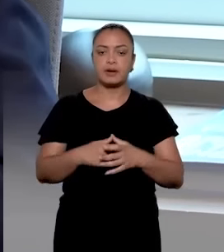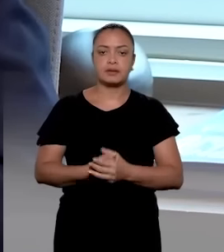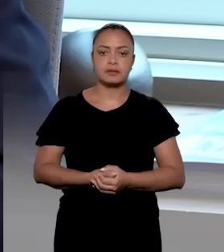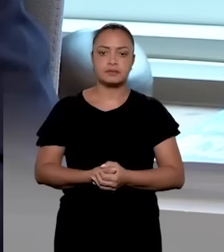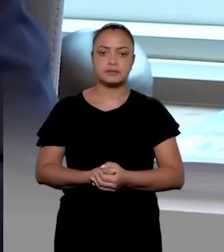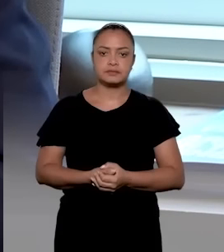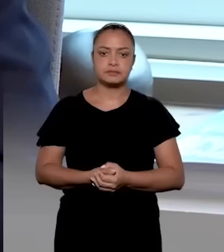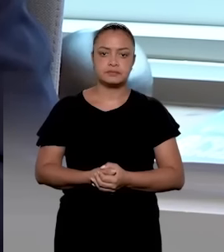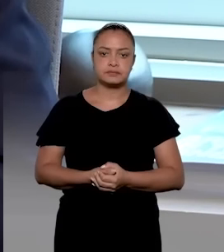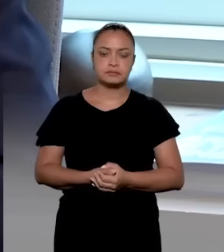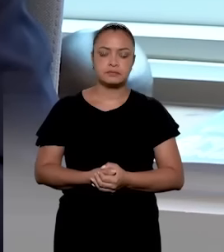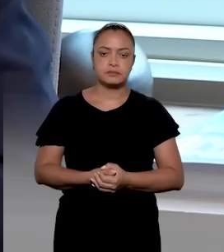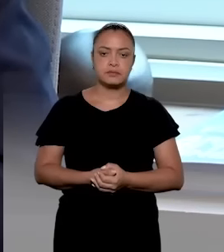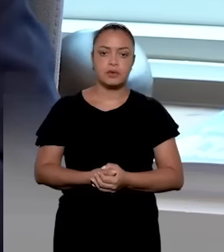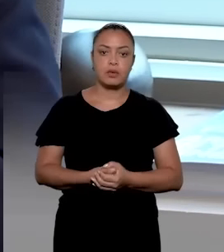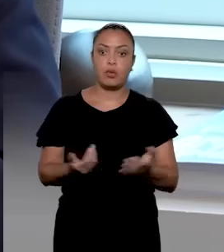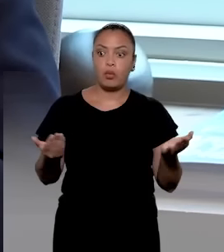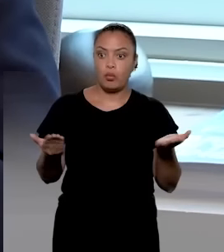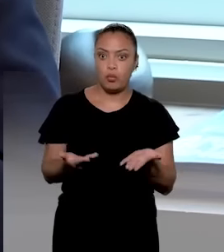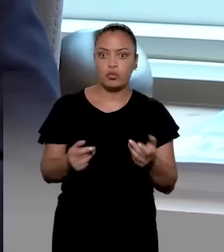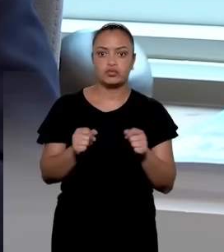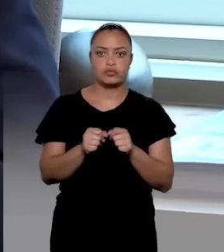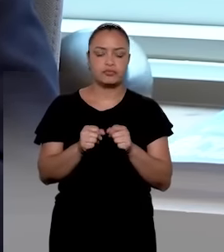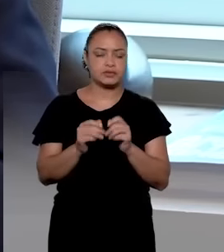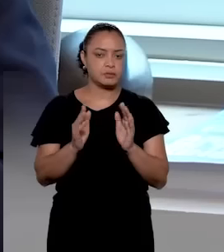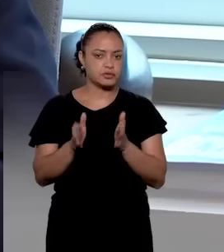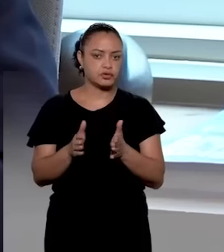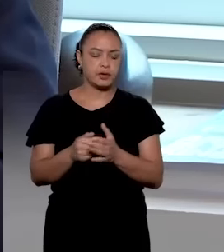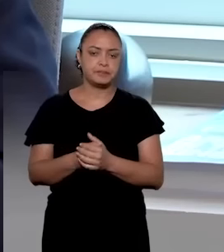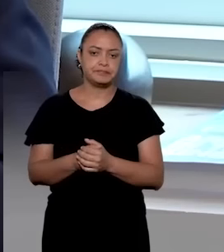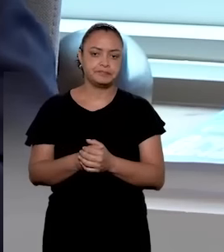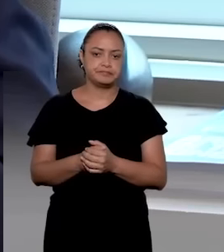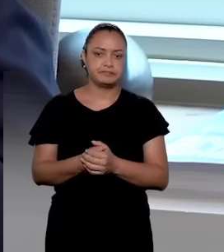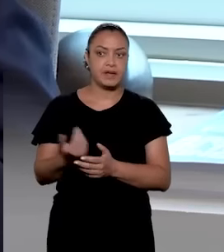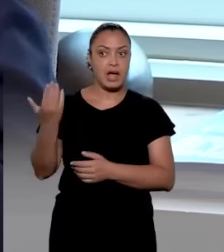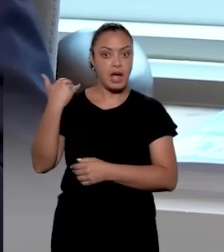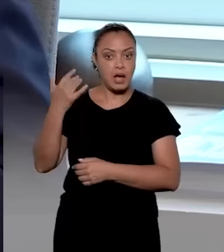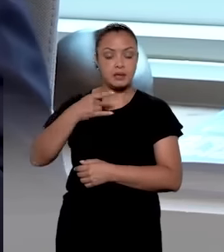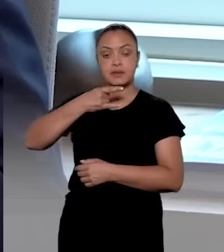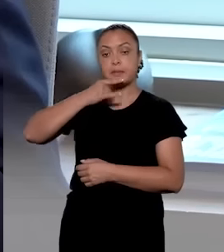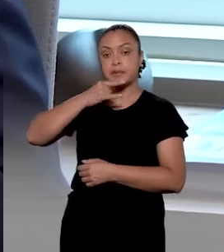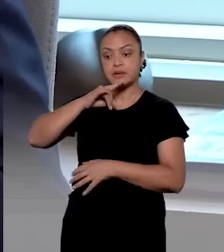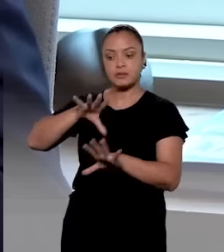espaço para crescer bastante, não só no que já fazemos hoje. Imagina, Roberto, eu me formei em